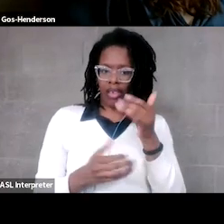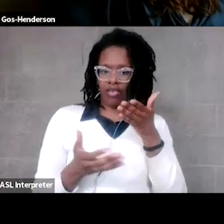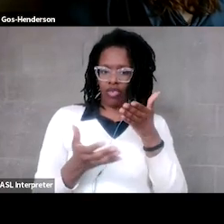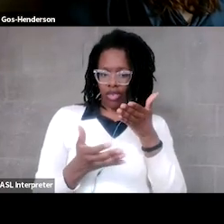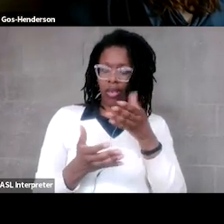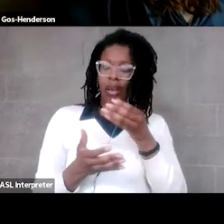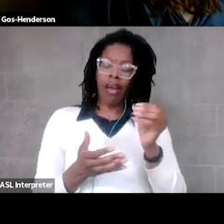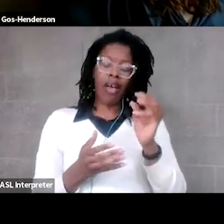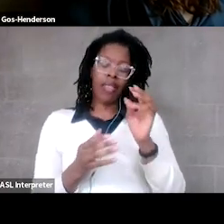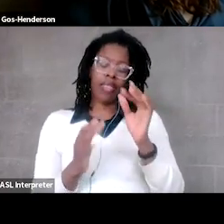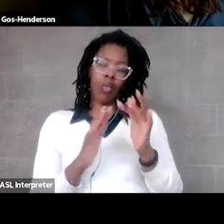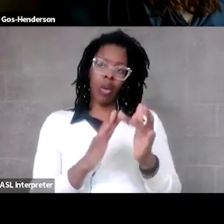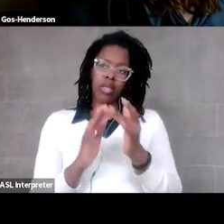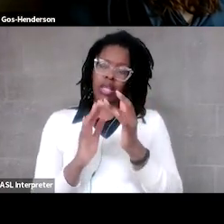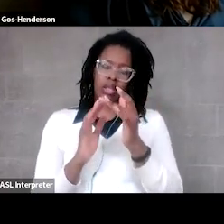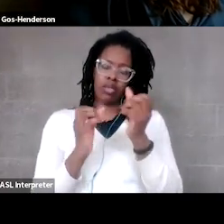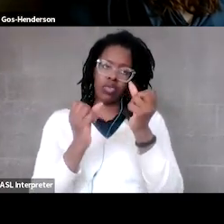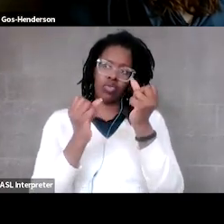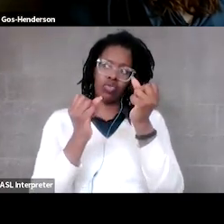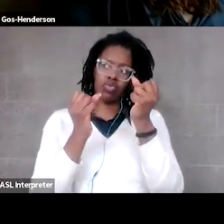tiene un tesoro de información para ayudarles.